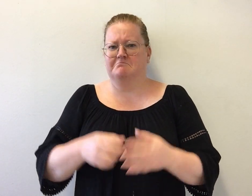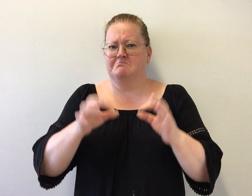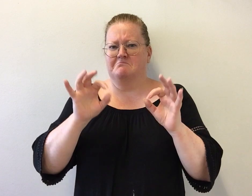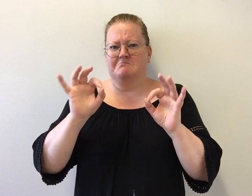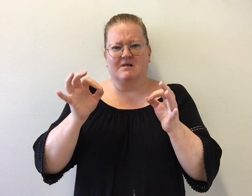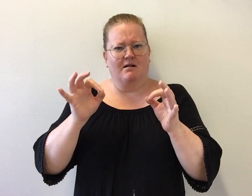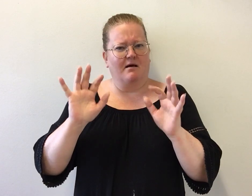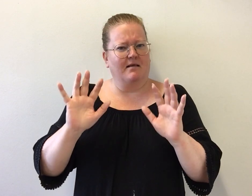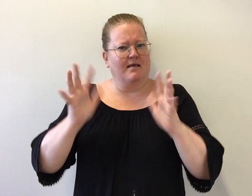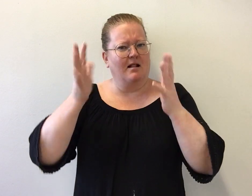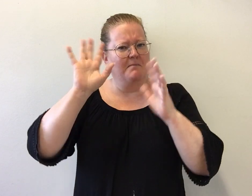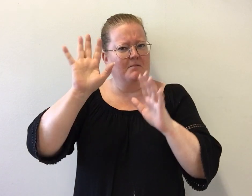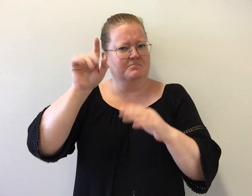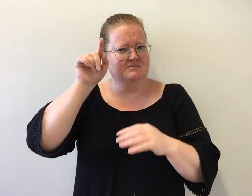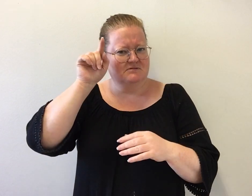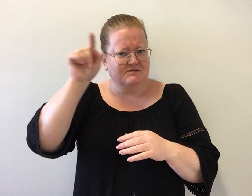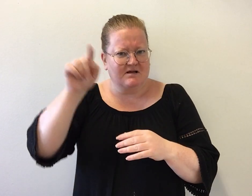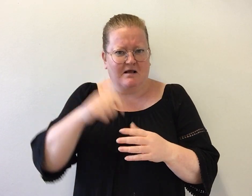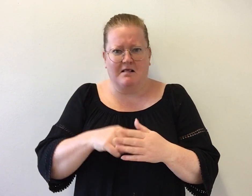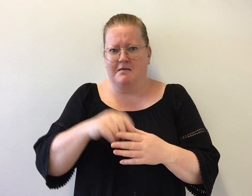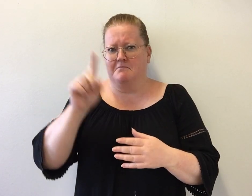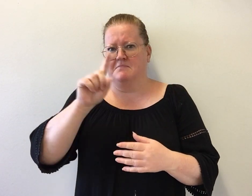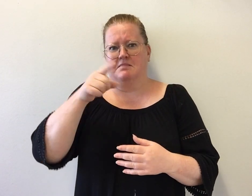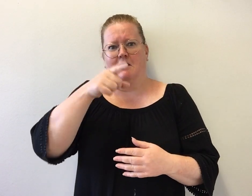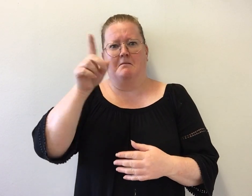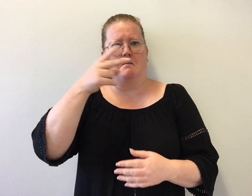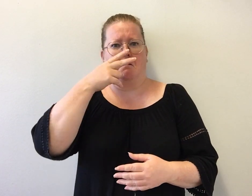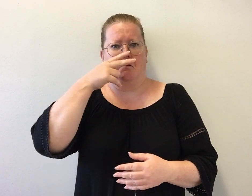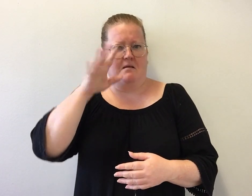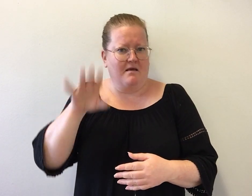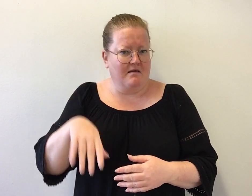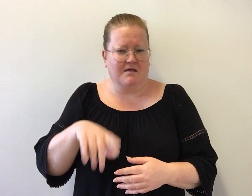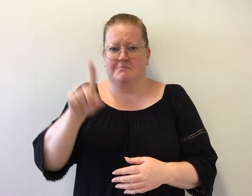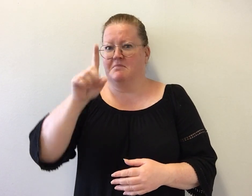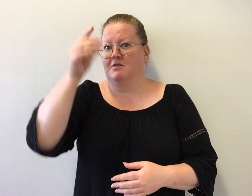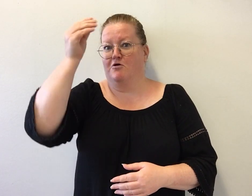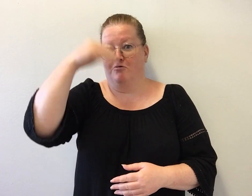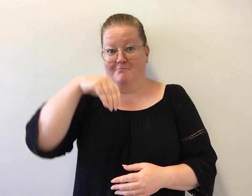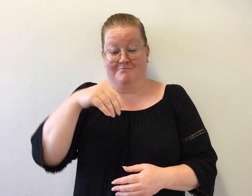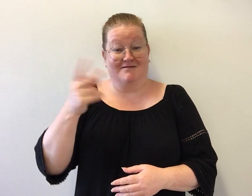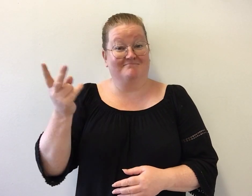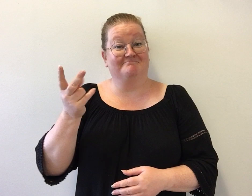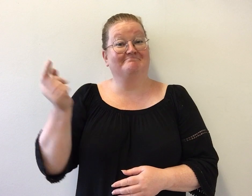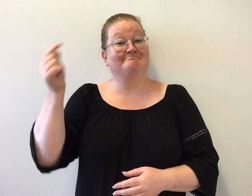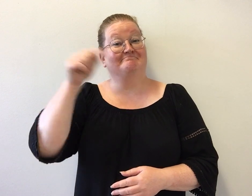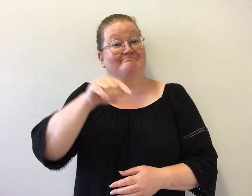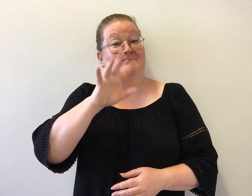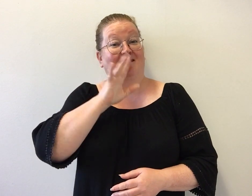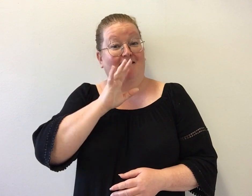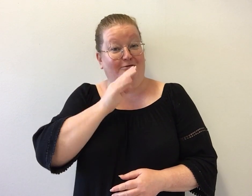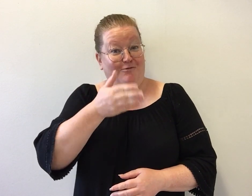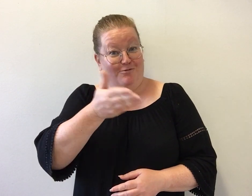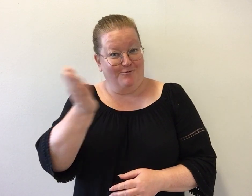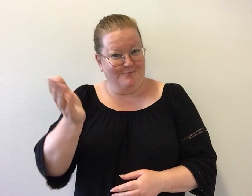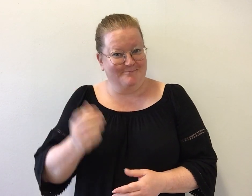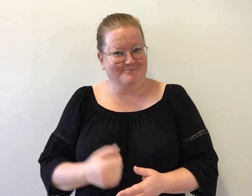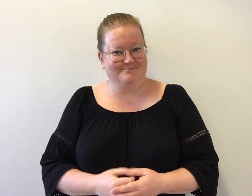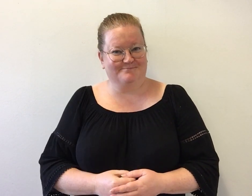Millaista elämä oli siellä? Mitä he näkivät ja oppivat? He tulevat kertomaan teille kokemuksistaan!